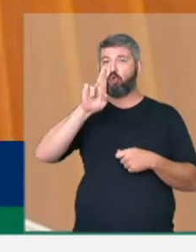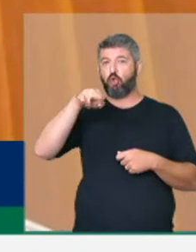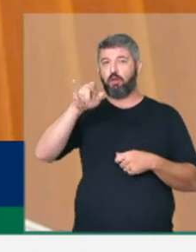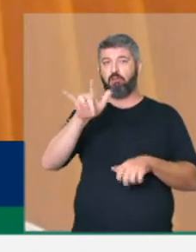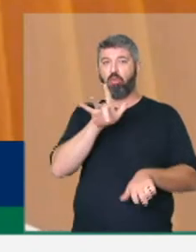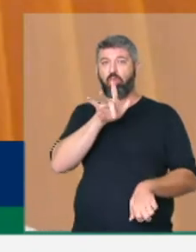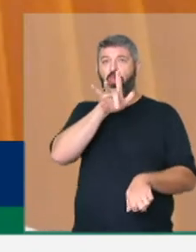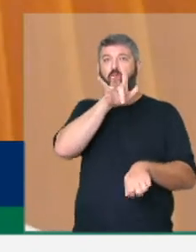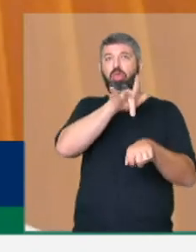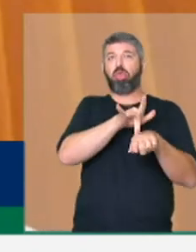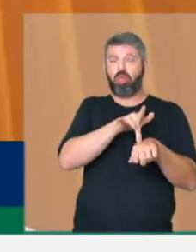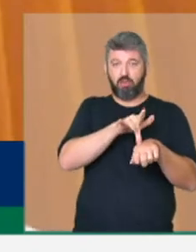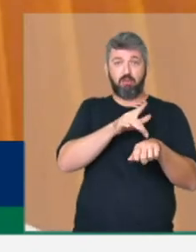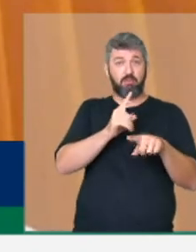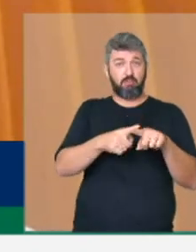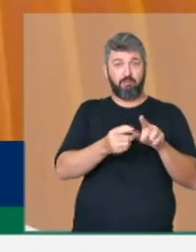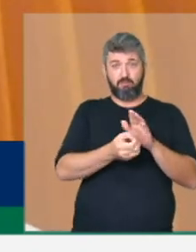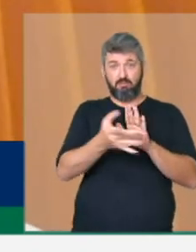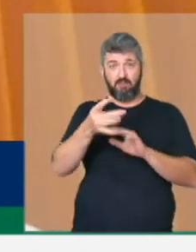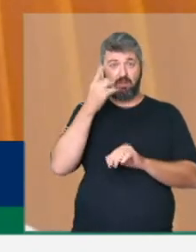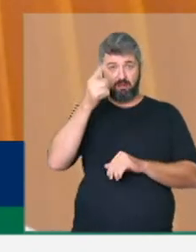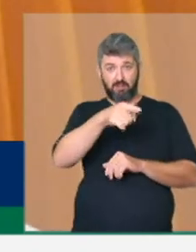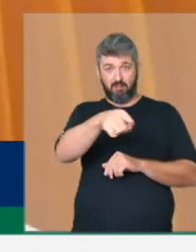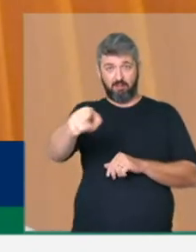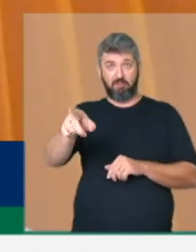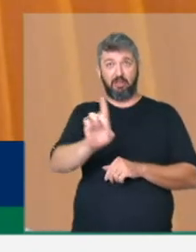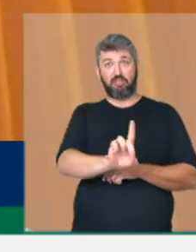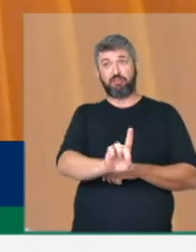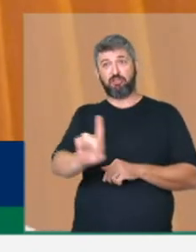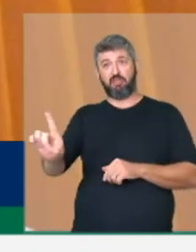NECESSIDADES DA ECONOMIA, NÃO COMPREENDERIA A CIRCOS INSTÂNCIA EM QUE ESTÃO AS EMPRESAS, QUE SÃO DEVEDORAS